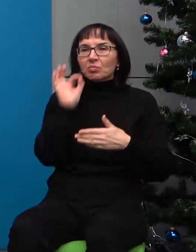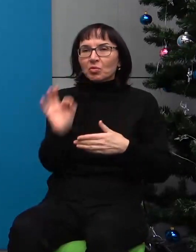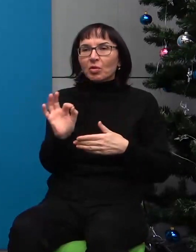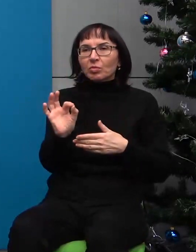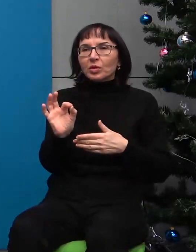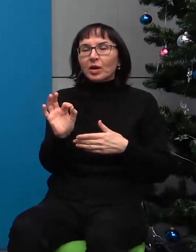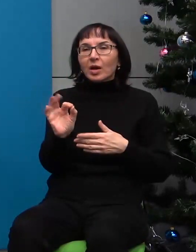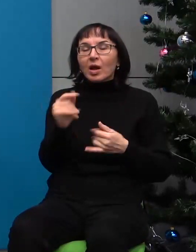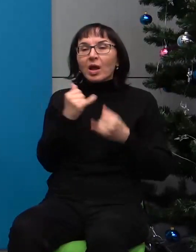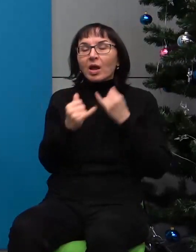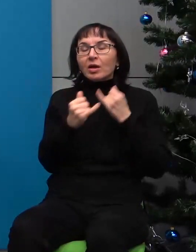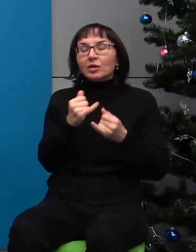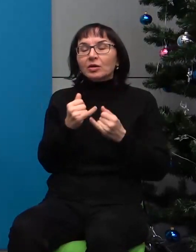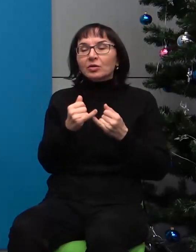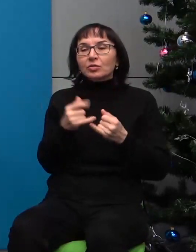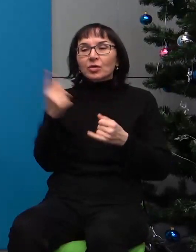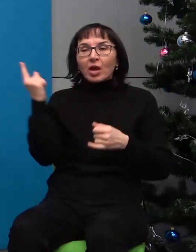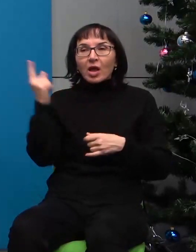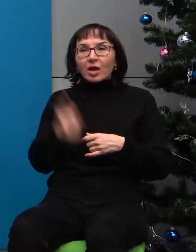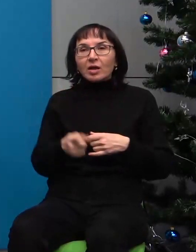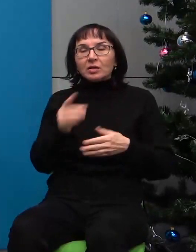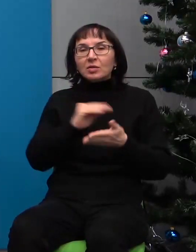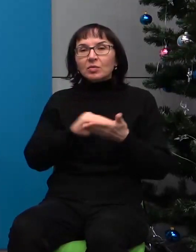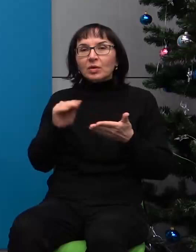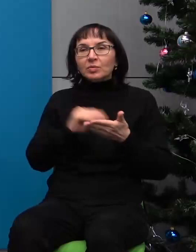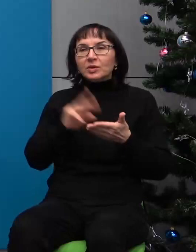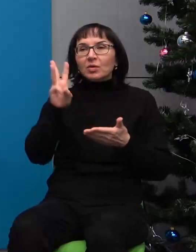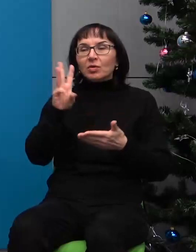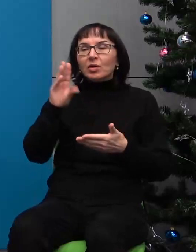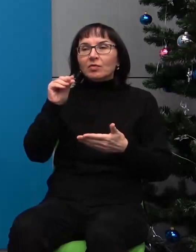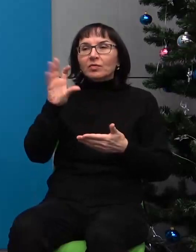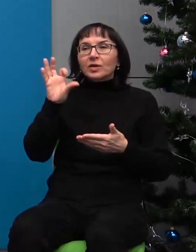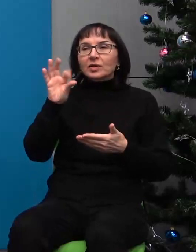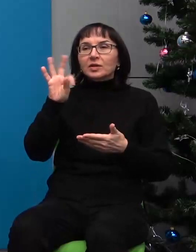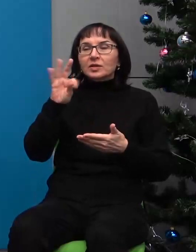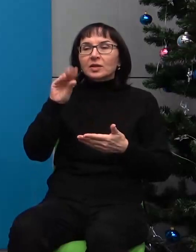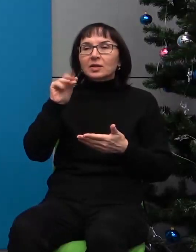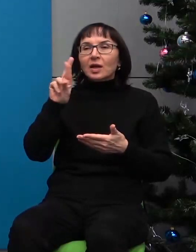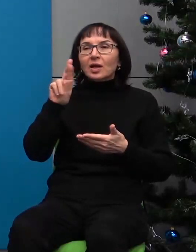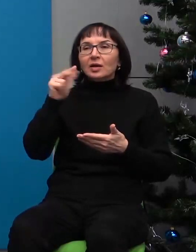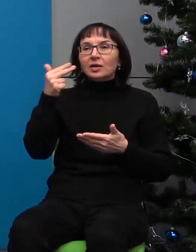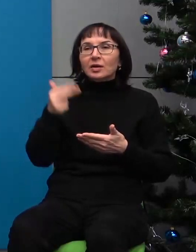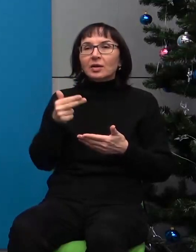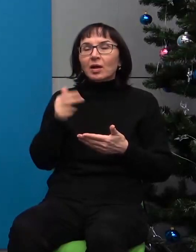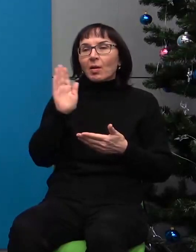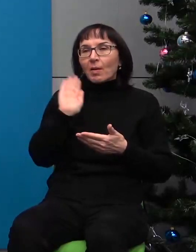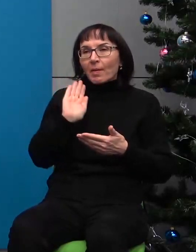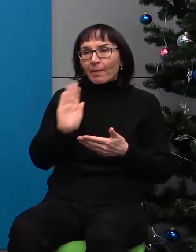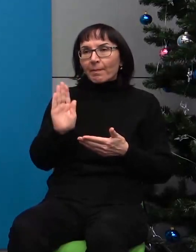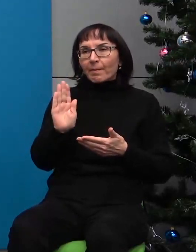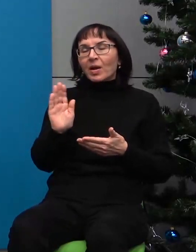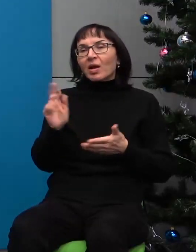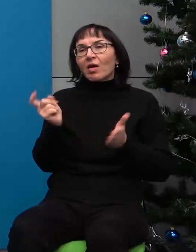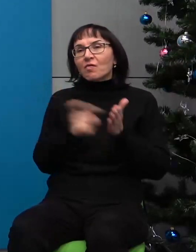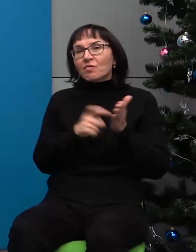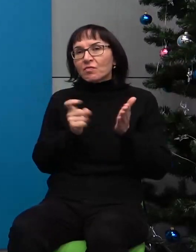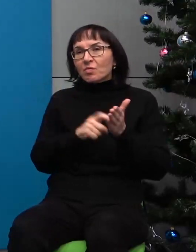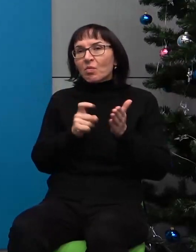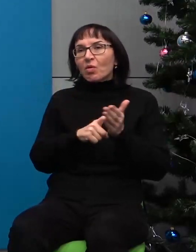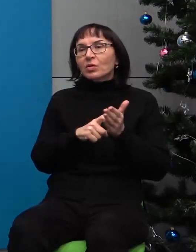i to napisał, żeby to było dobre. I przecież to jest gatunek literacki, który ma swoje wymogi. Napisz western, nie?